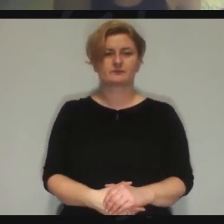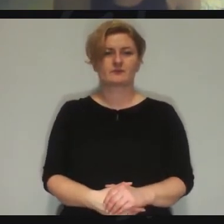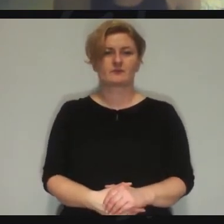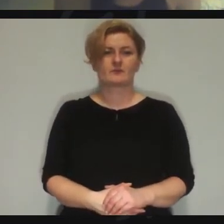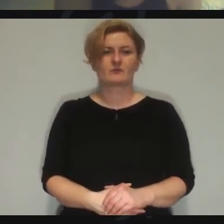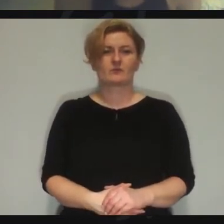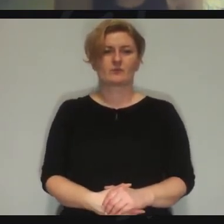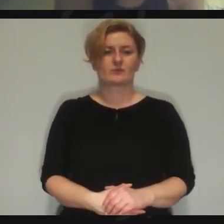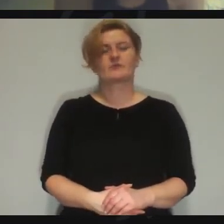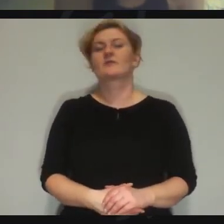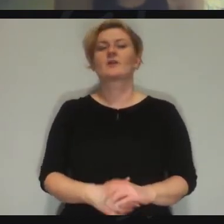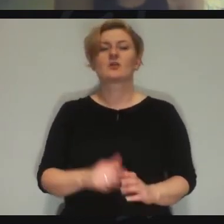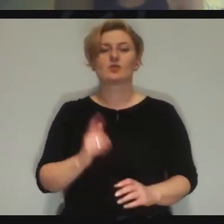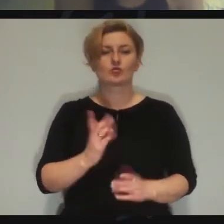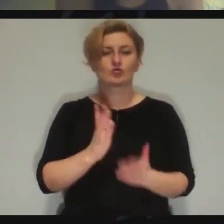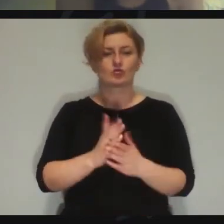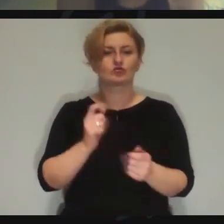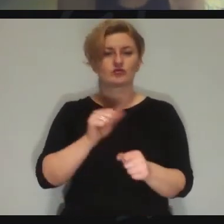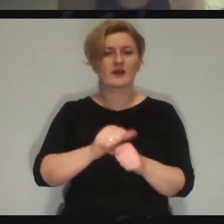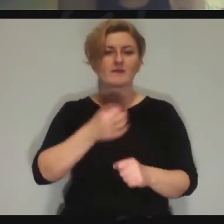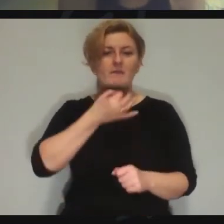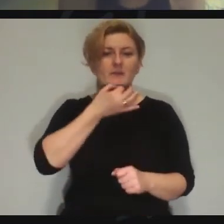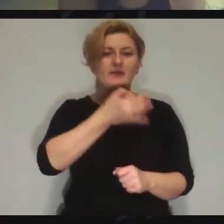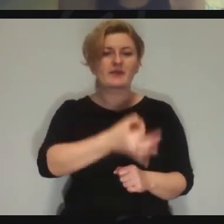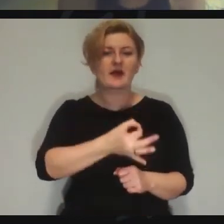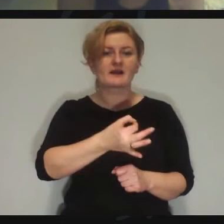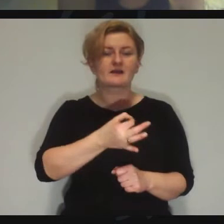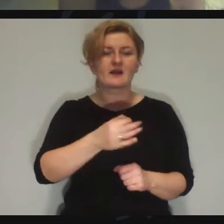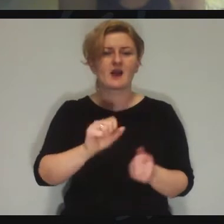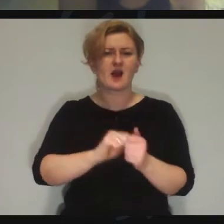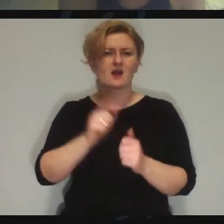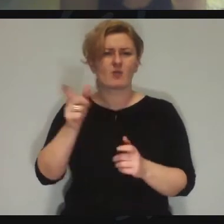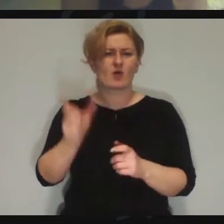Dominika: Czy ktoś z oglądających ma pytanie do Wioli lub Ani?